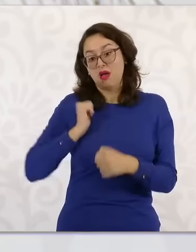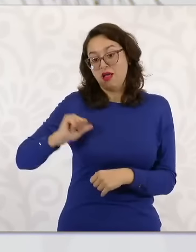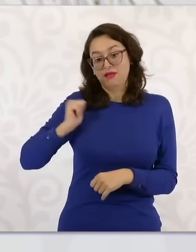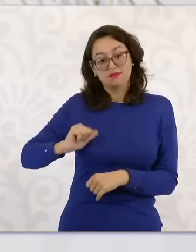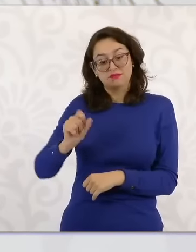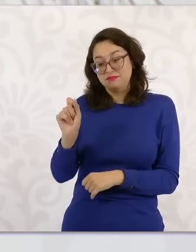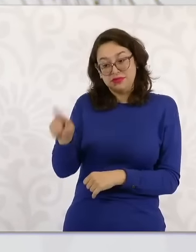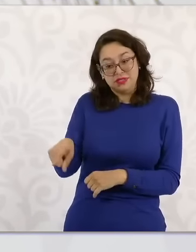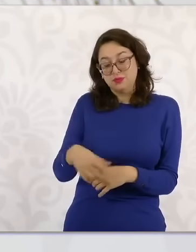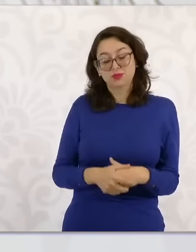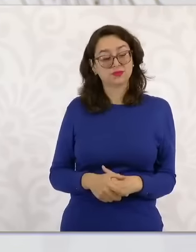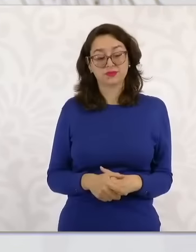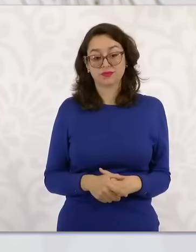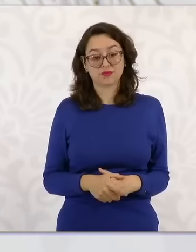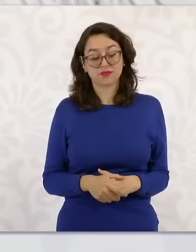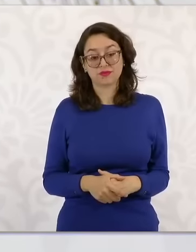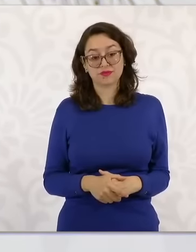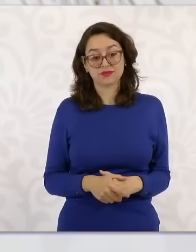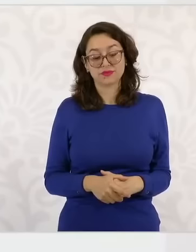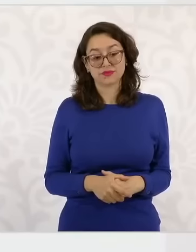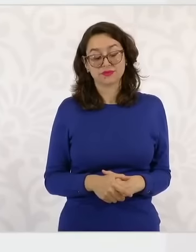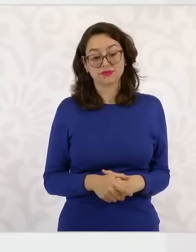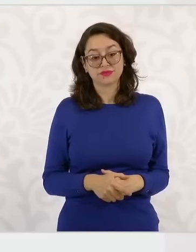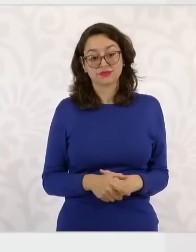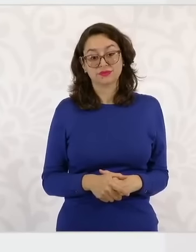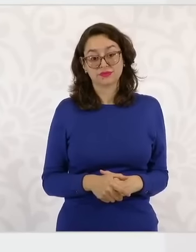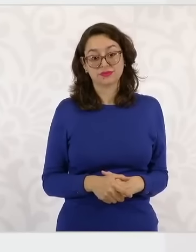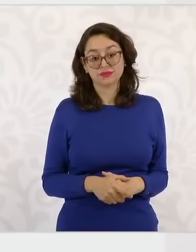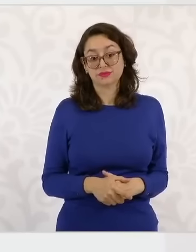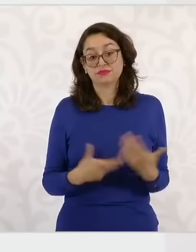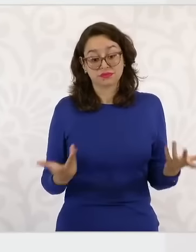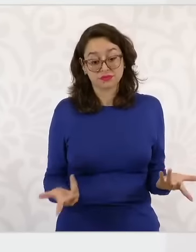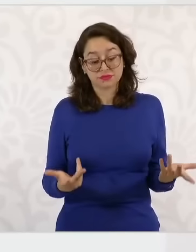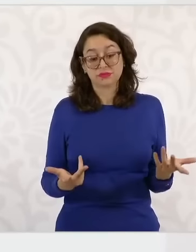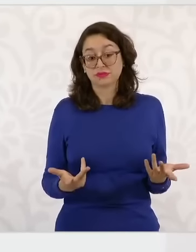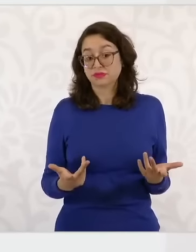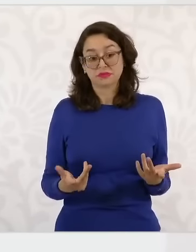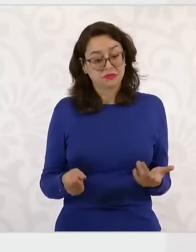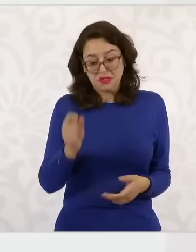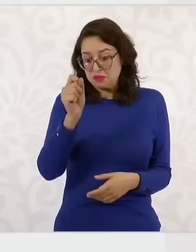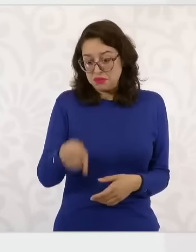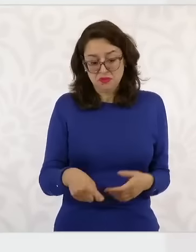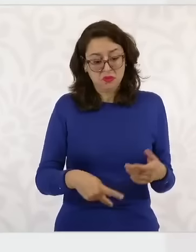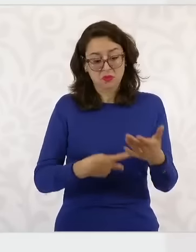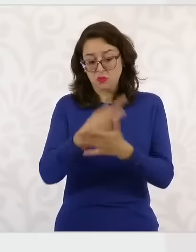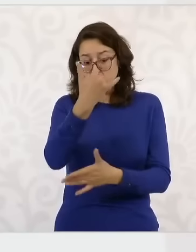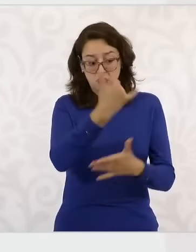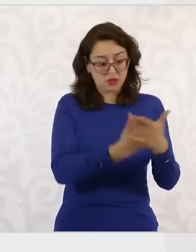En realidad es eso, son dos proyectos de nación. Siguen siendo dos proyectos de nación,